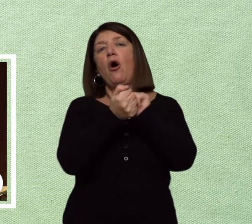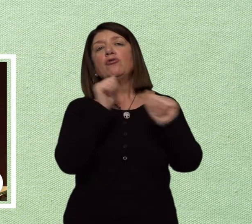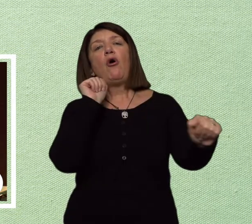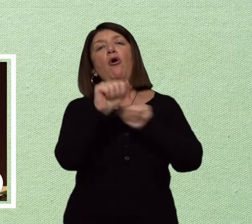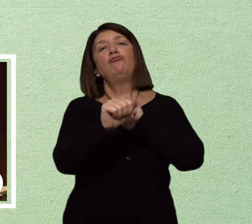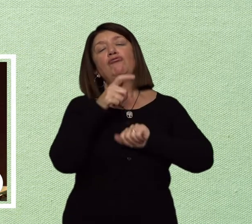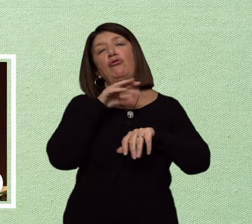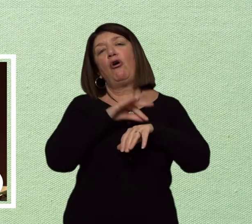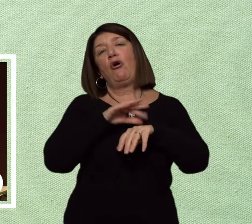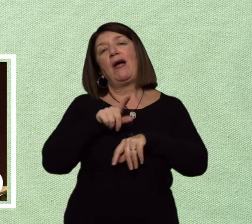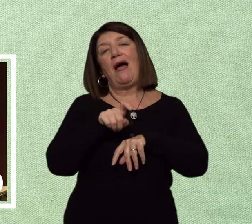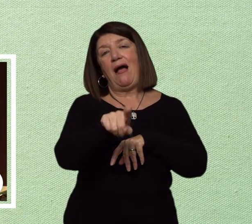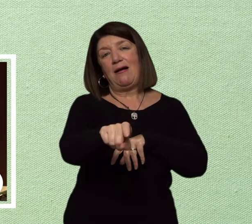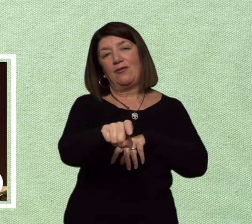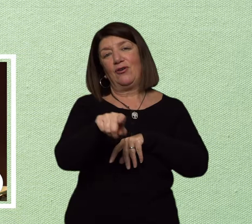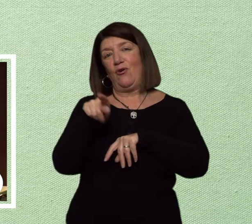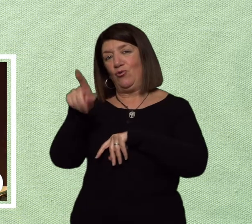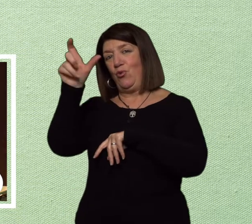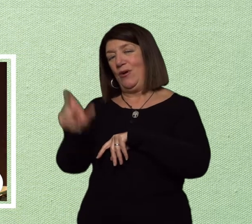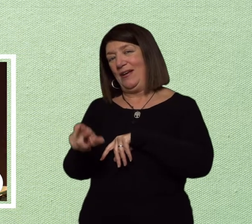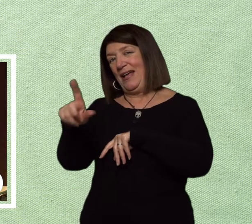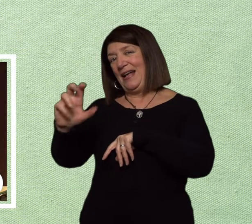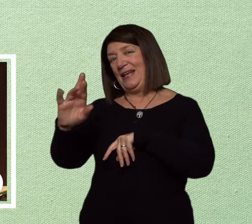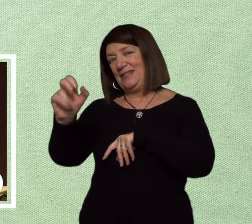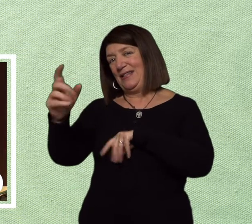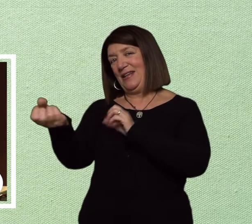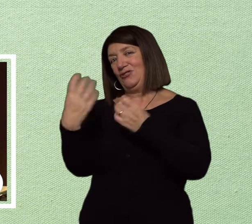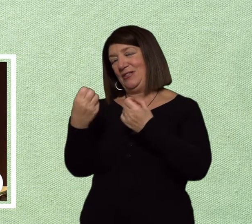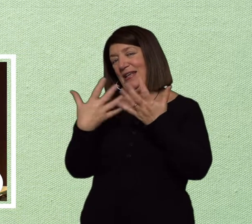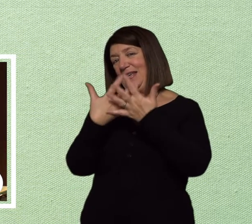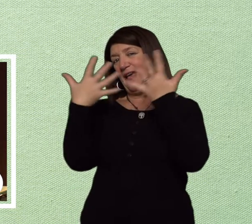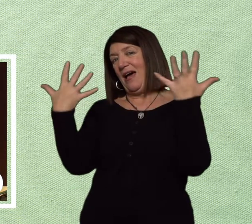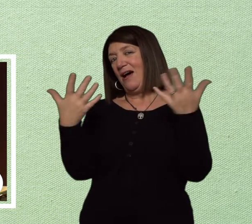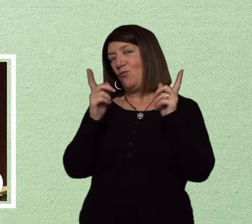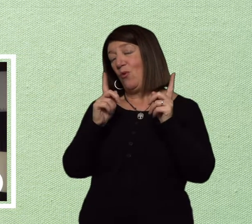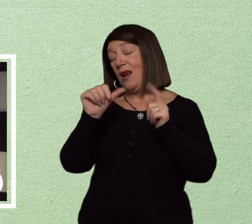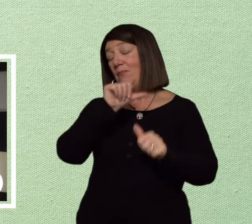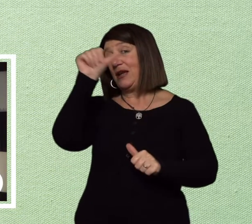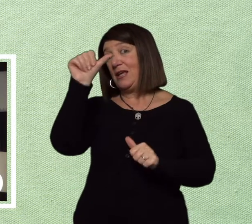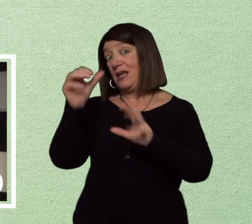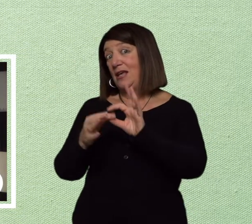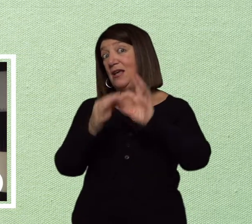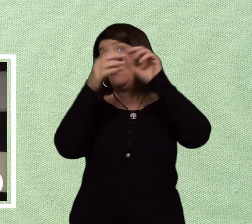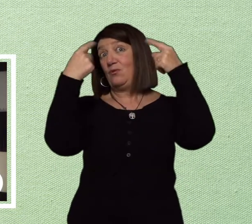ci insegni, Cristina, la prevenzione è uno degli strumenti più importanti - Certo direi che l'arma